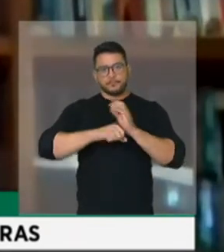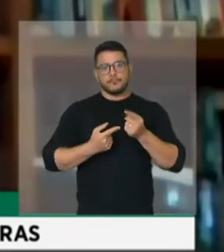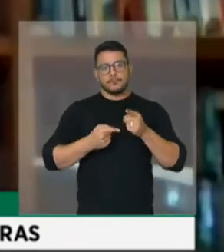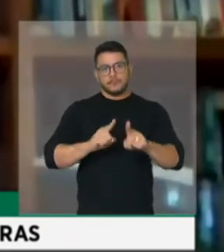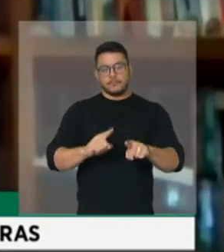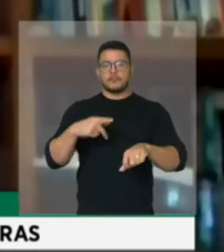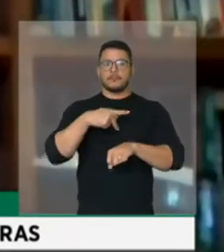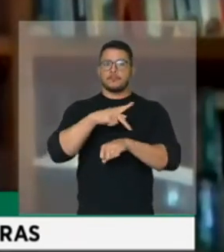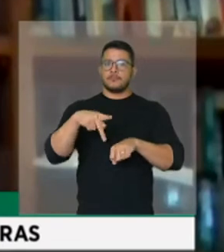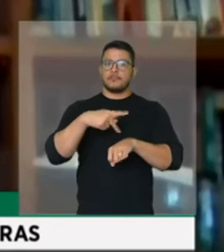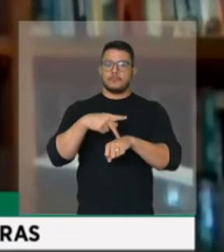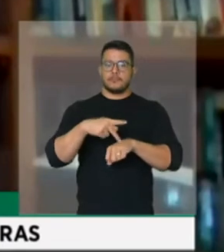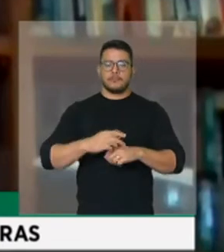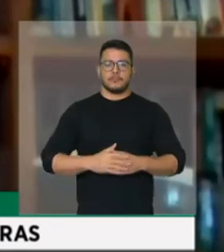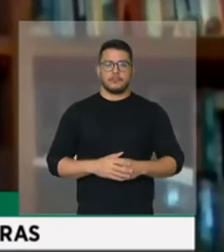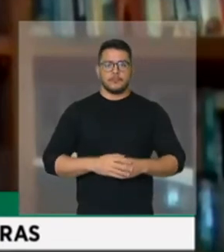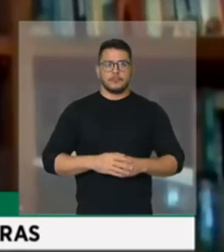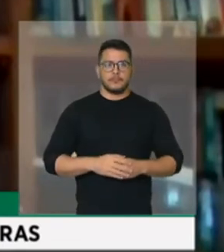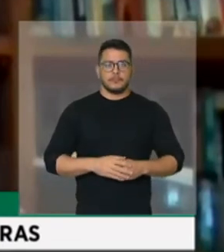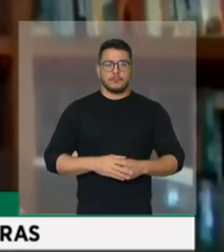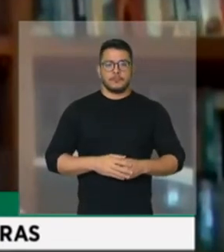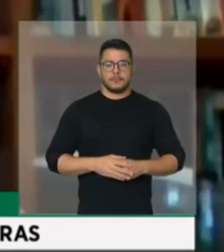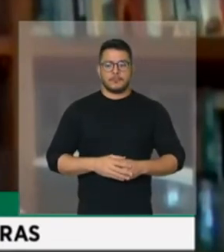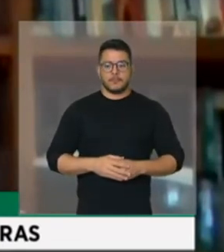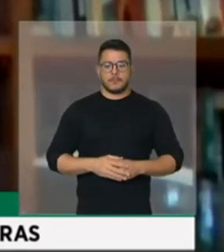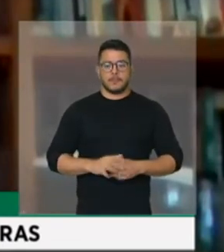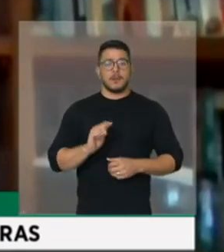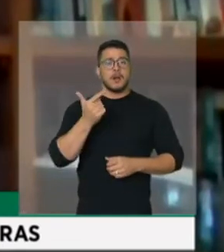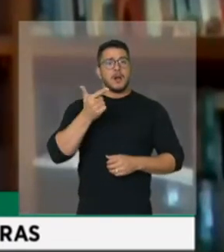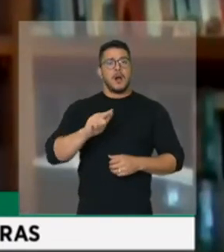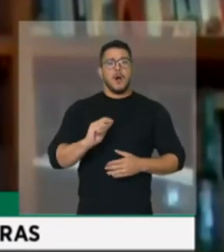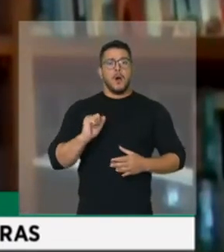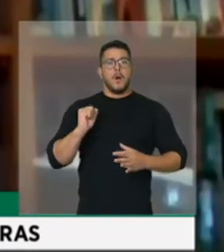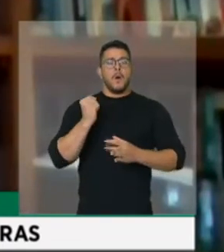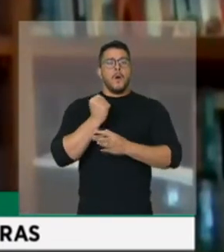SER AO LONGO DE 30 ANOS. 400 BILHÕES NAS COSTAS DOS TRABALHADORES. UMA EMPRESA QUE